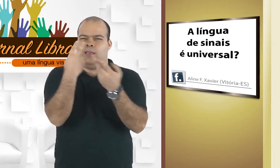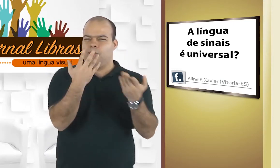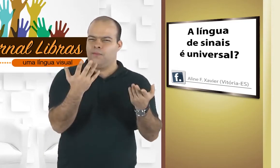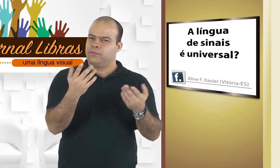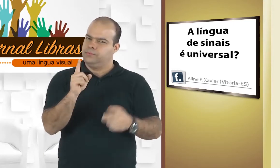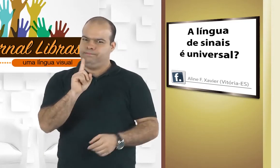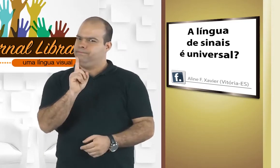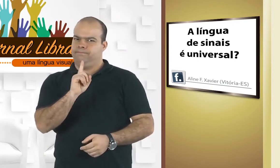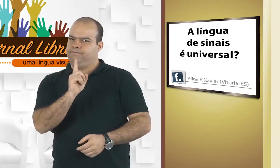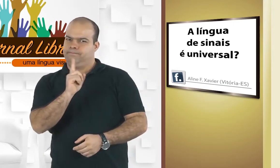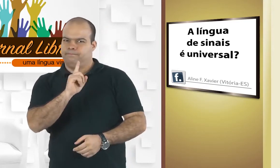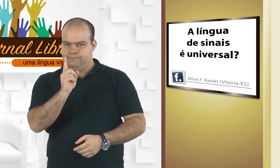Não é.